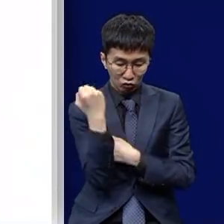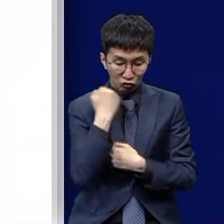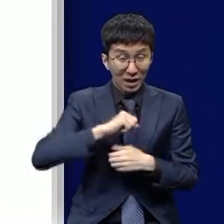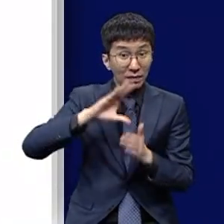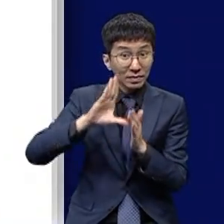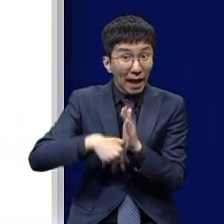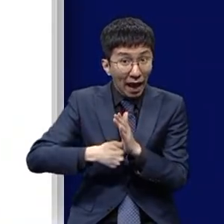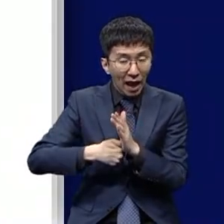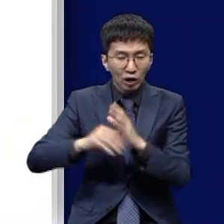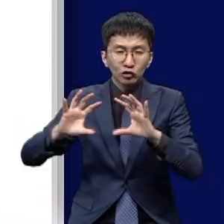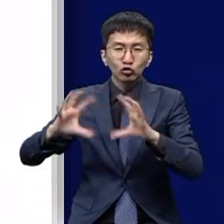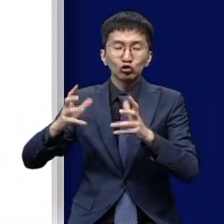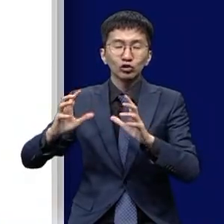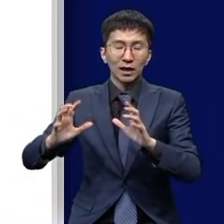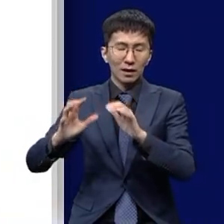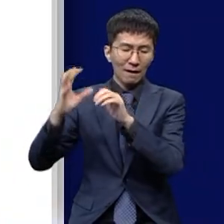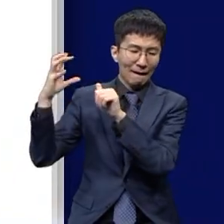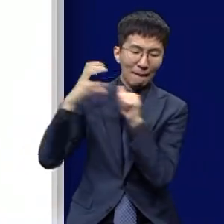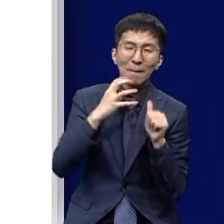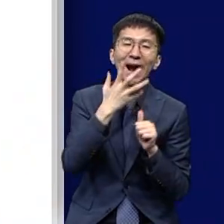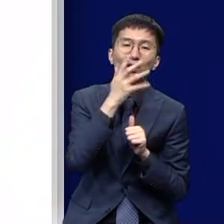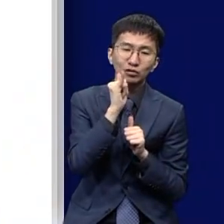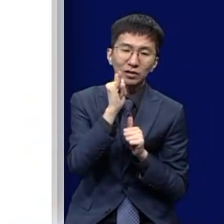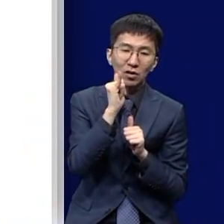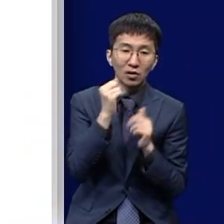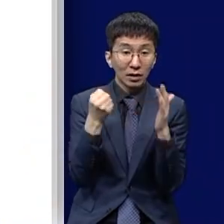힘들게 될 수 있다며 우리 국민이 일본에